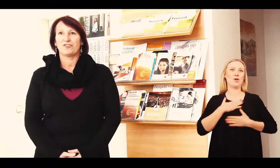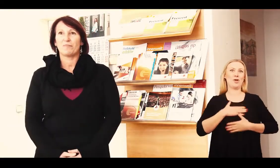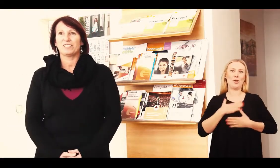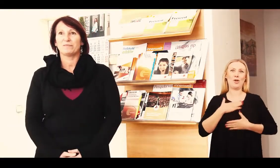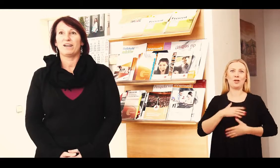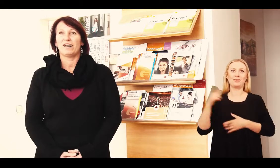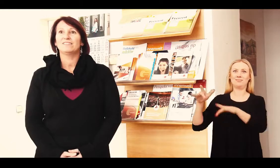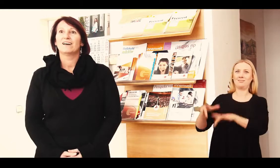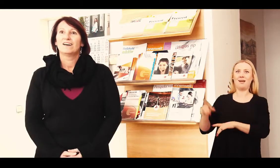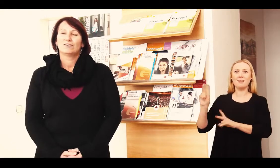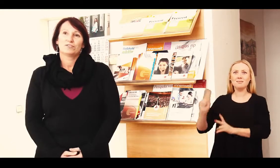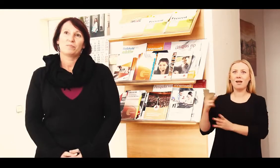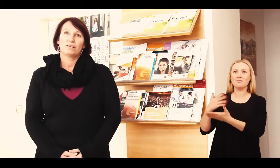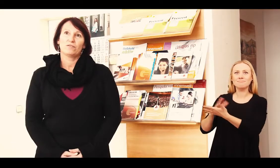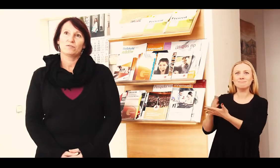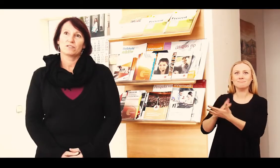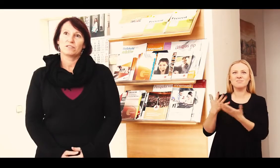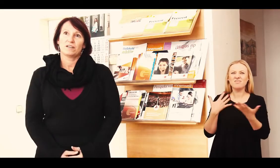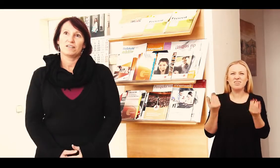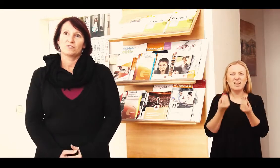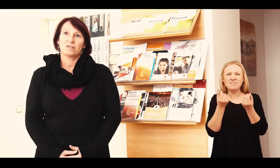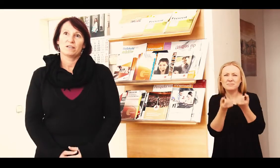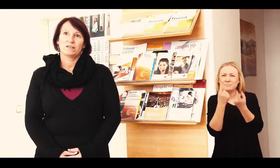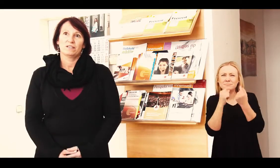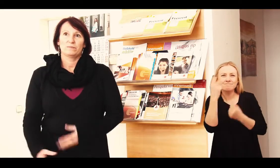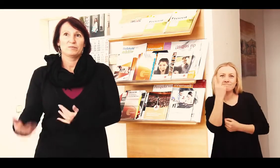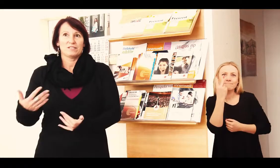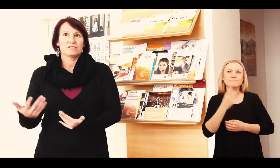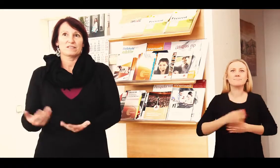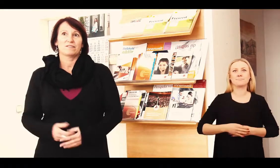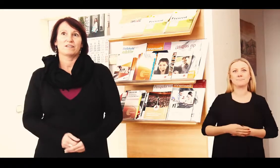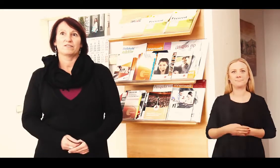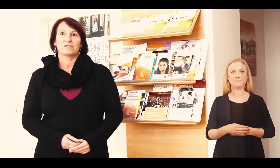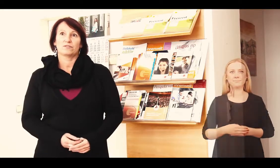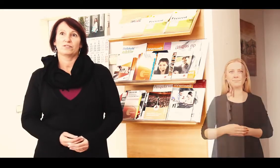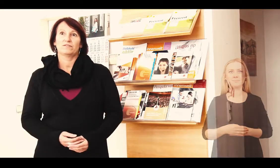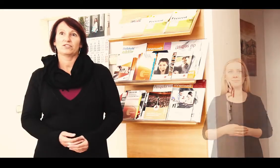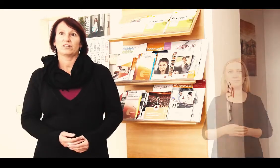Ich bin froh, wenn sie mir übersetzen kann, wenn ich etwas nicht verstanden habe.